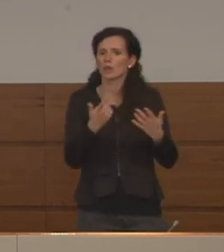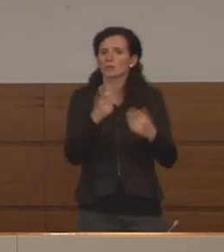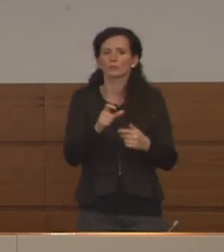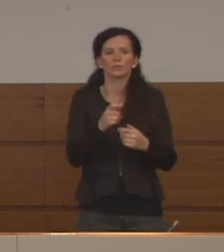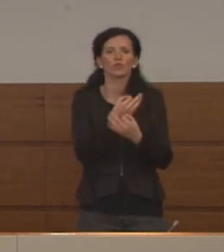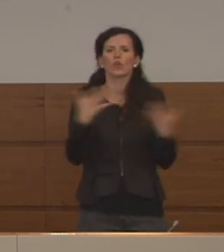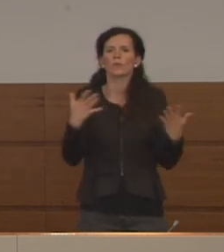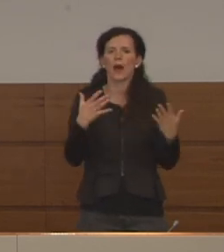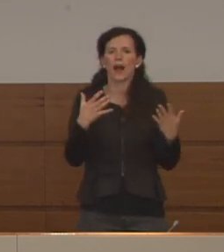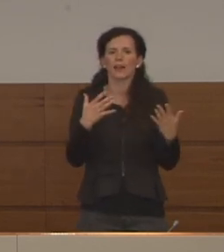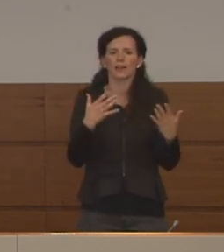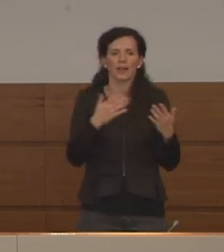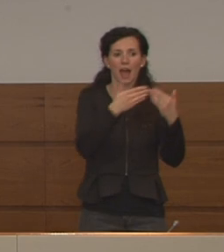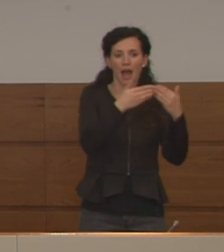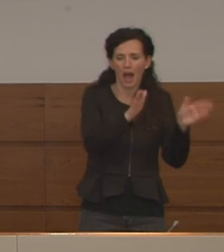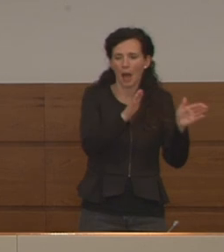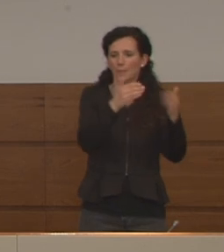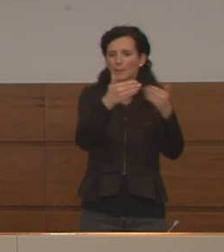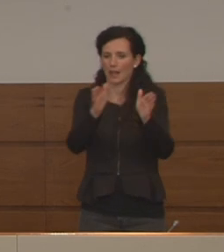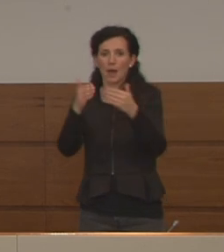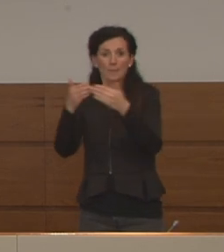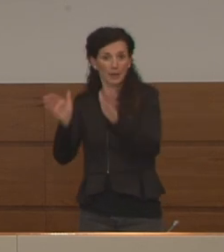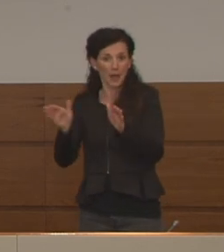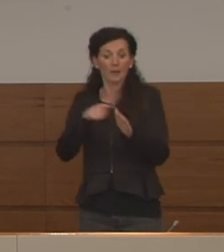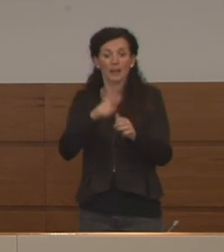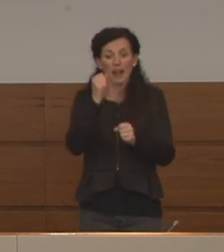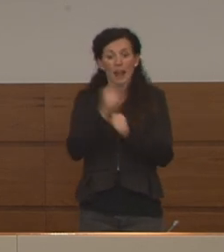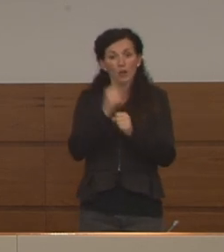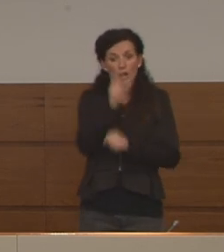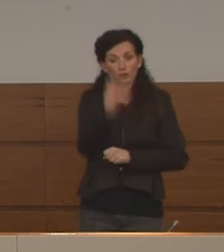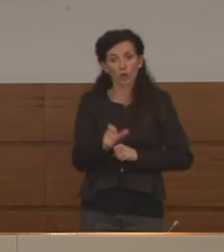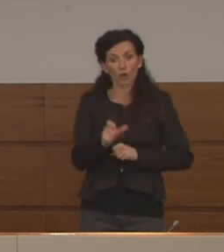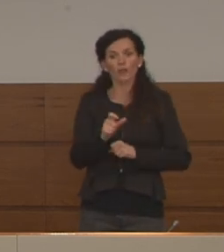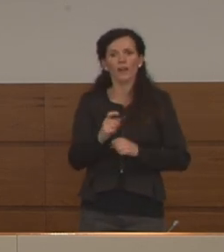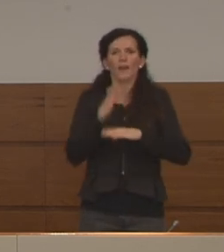perché permettono al lavoratore di andare sul posto di lavoro.